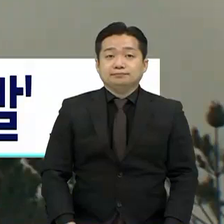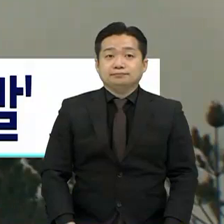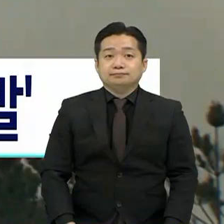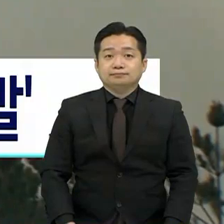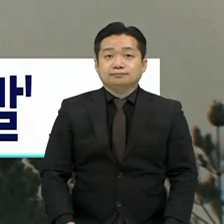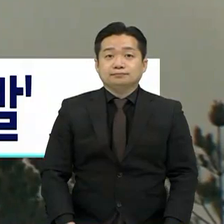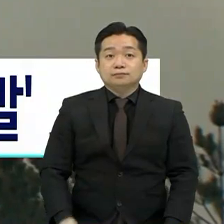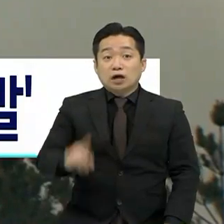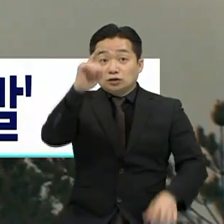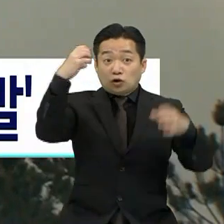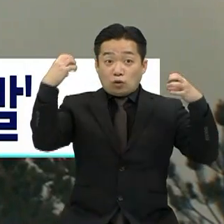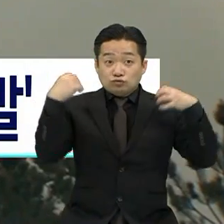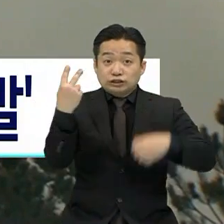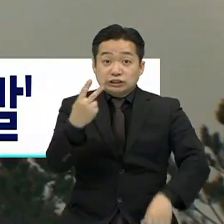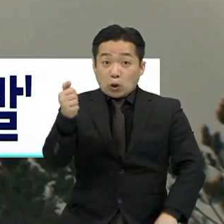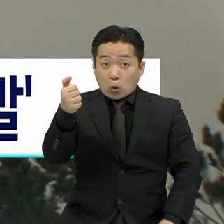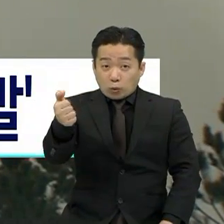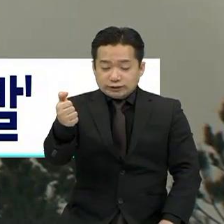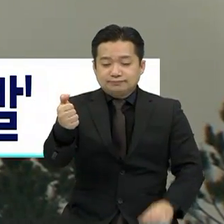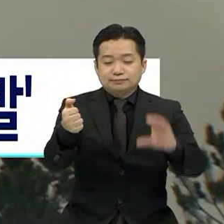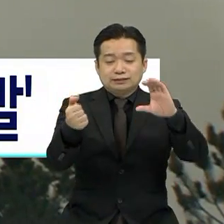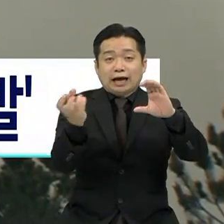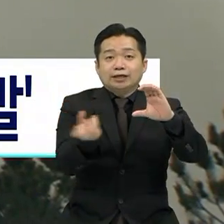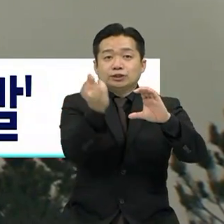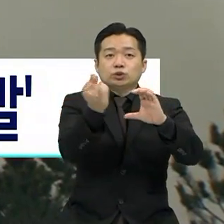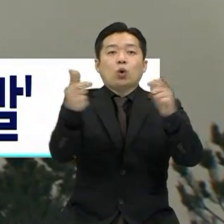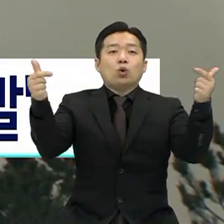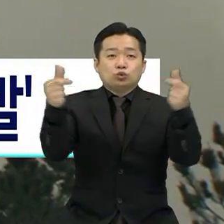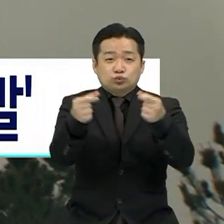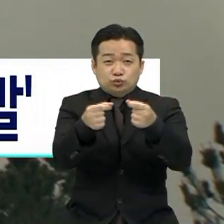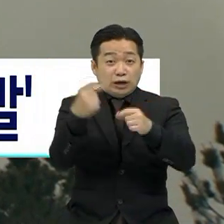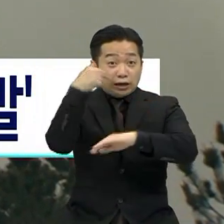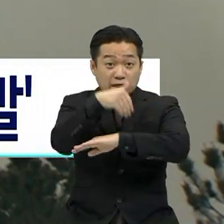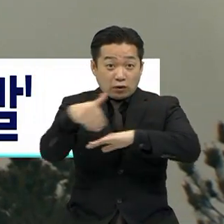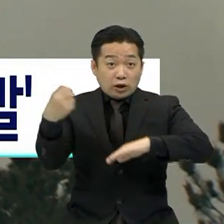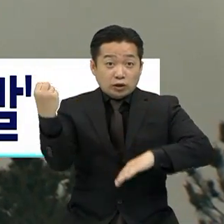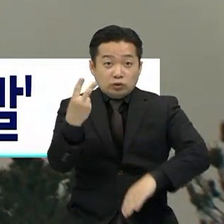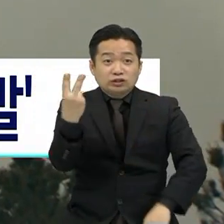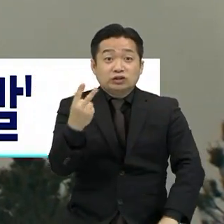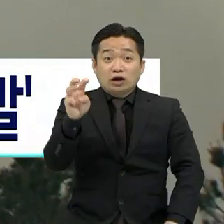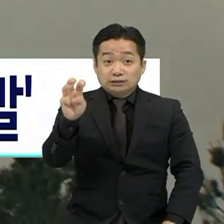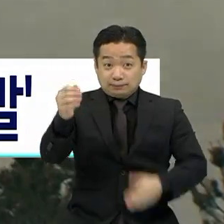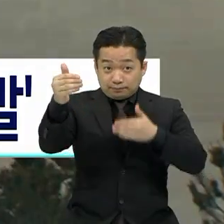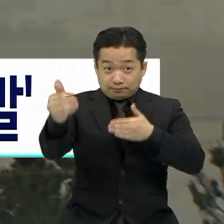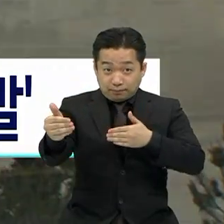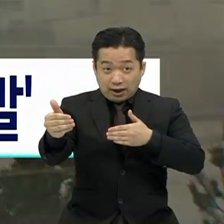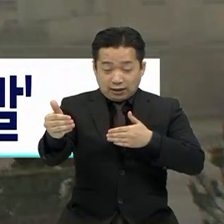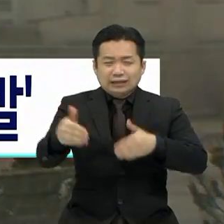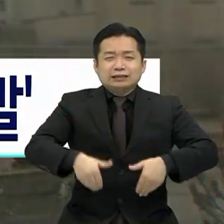(앵커) 정부가 2050년 탄소 중립 시나리오에 이어 2030년까지 온실가스